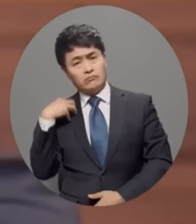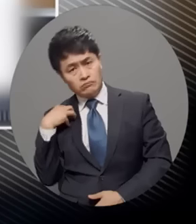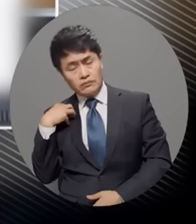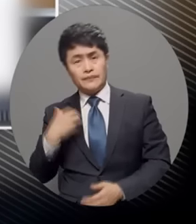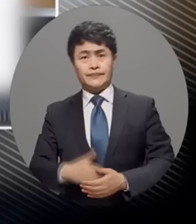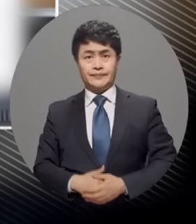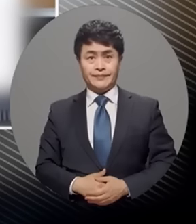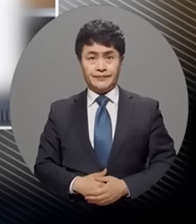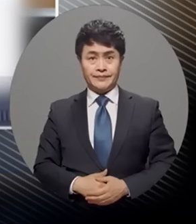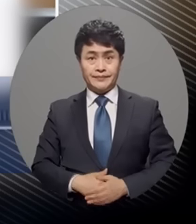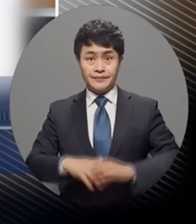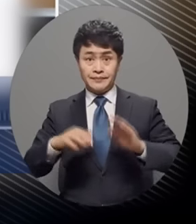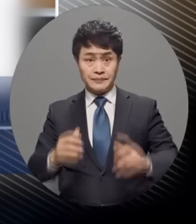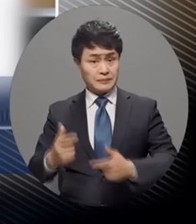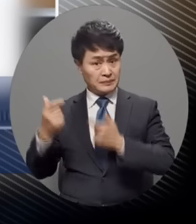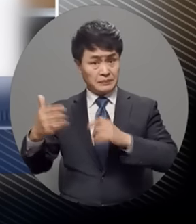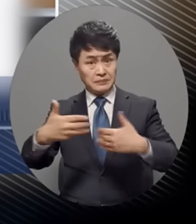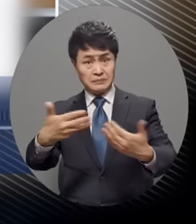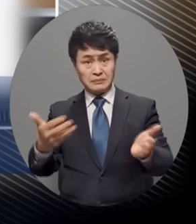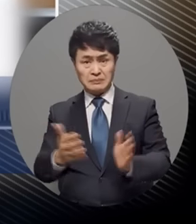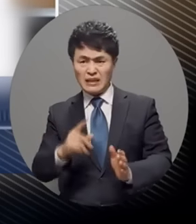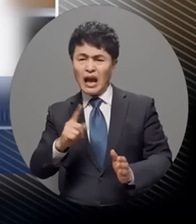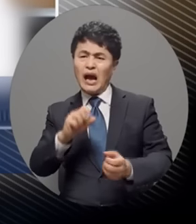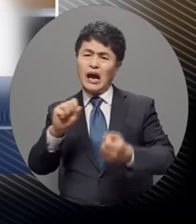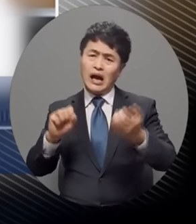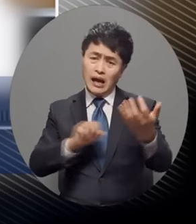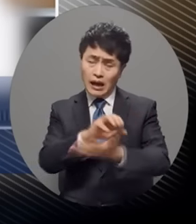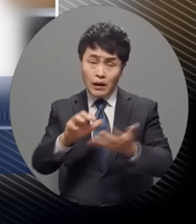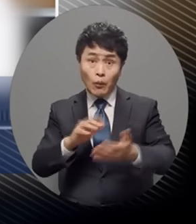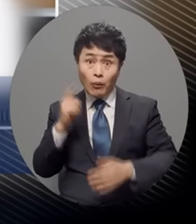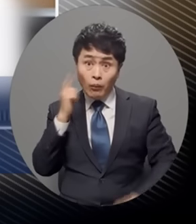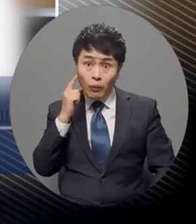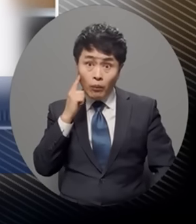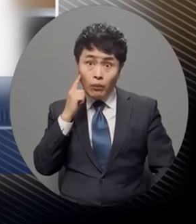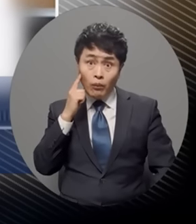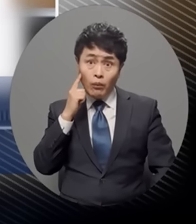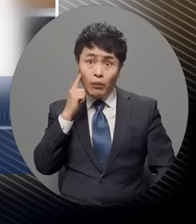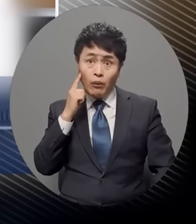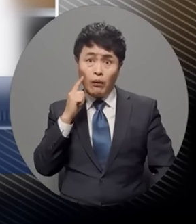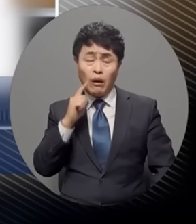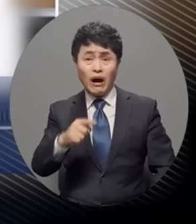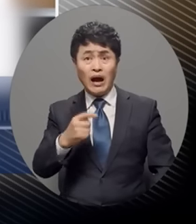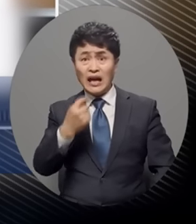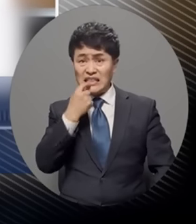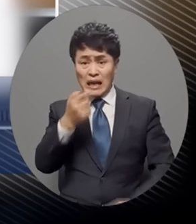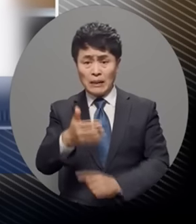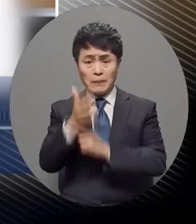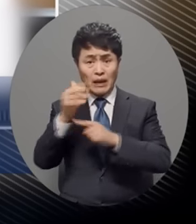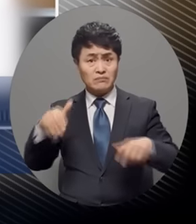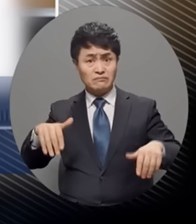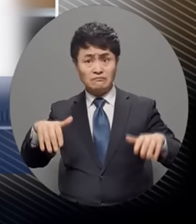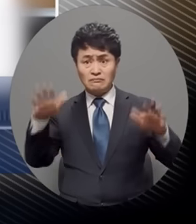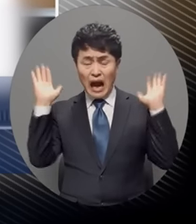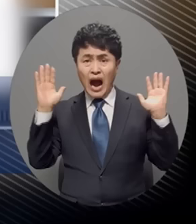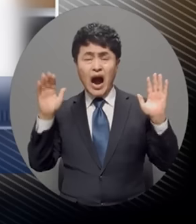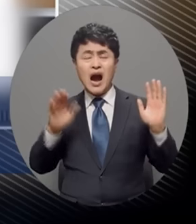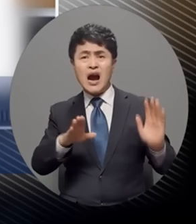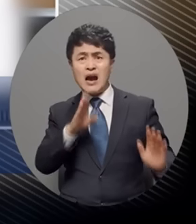부담이 될 수 있습니다. 보수 쪽에서는 지금 난리입니다. 보수 쪽에서는 백기투항 아니냐.